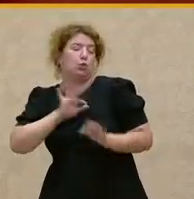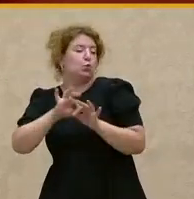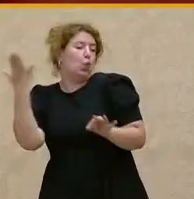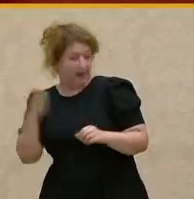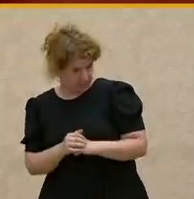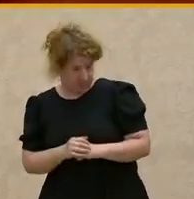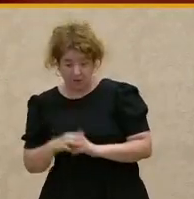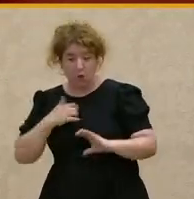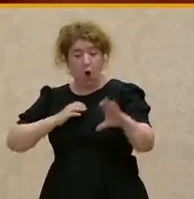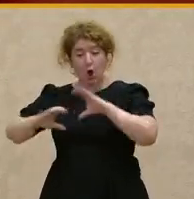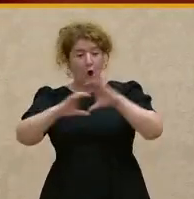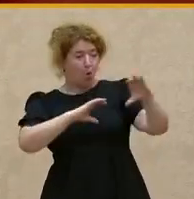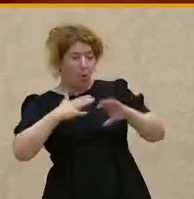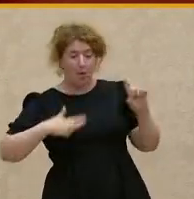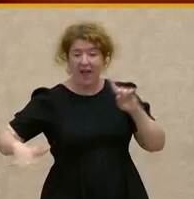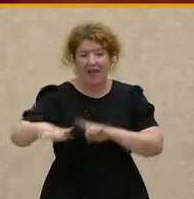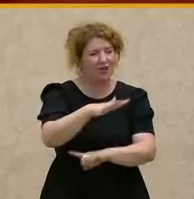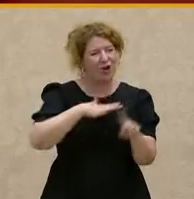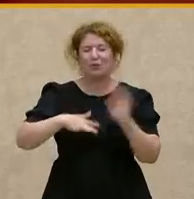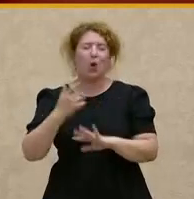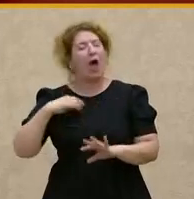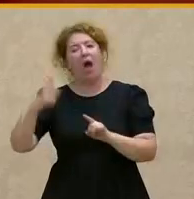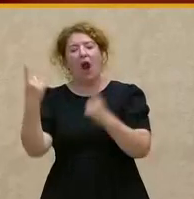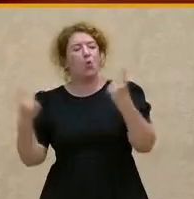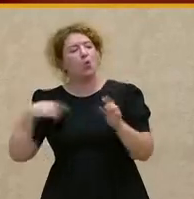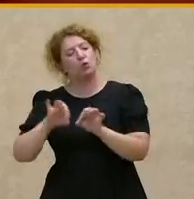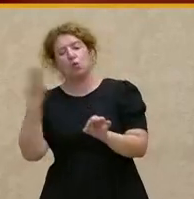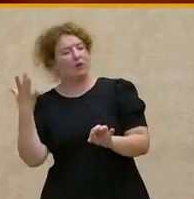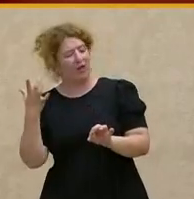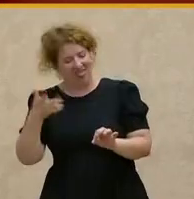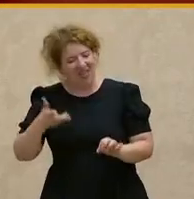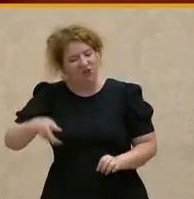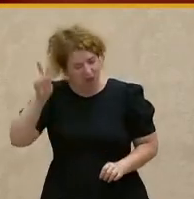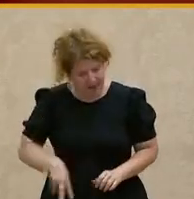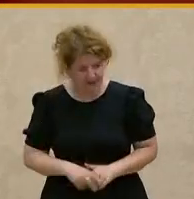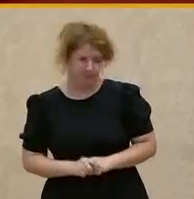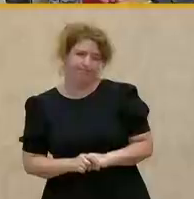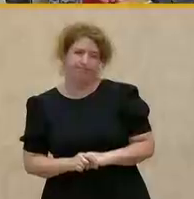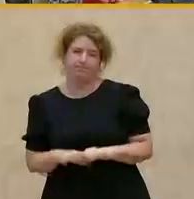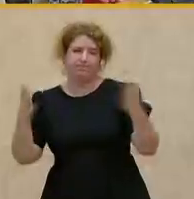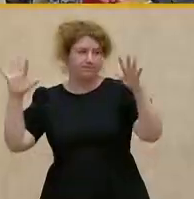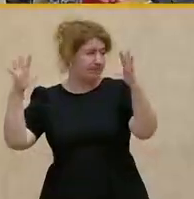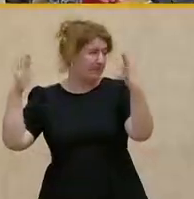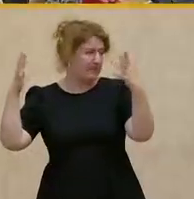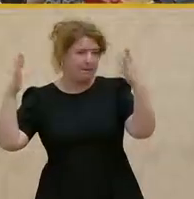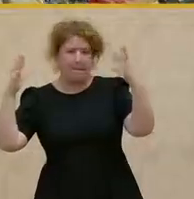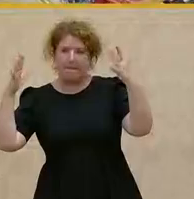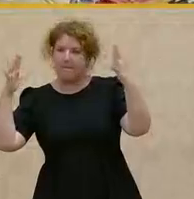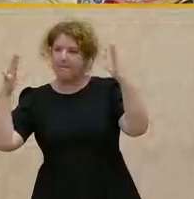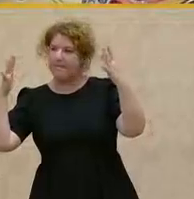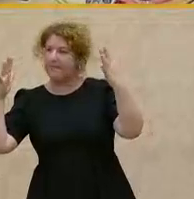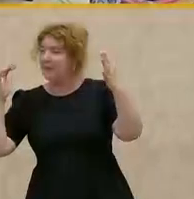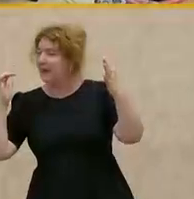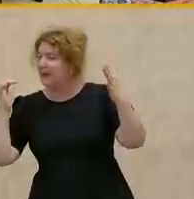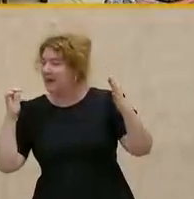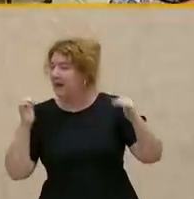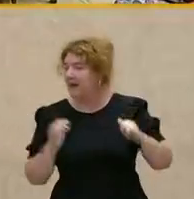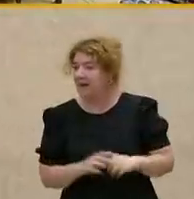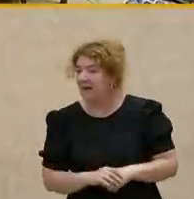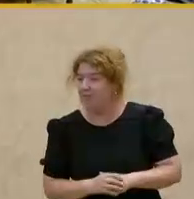y ser parte de la sociedad no puede ser solo un privilegio. Debe seguir siendo un derecho.